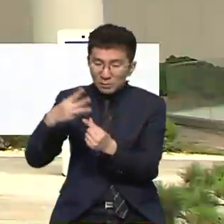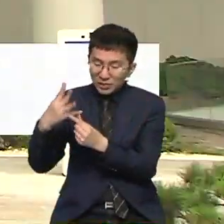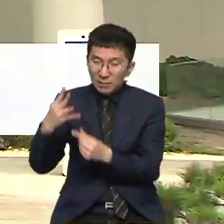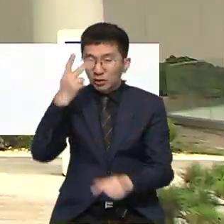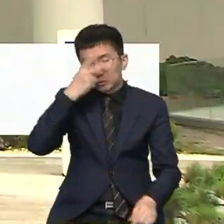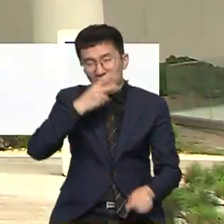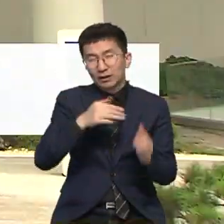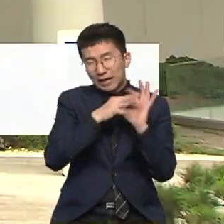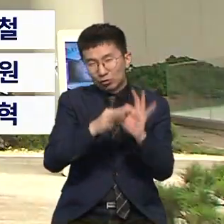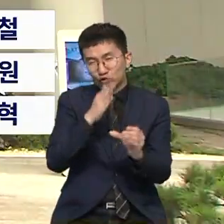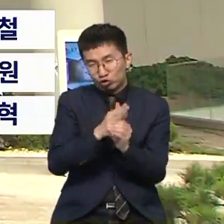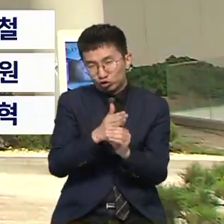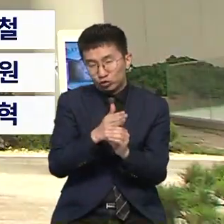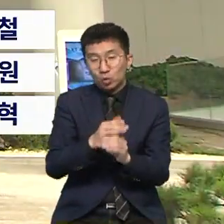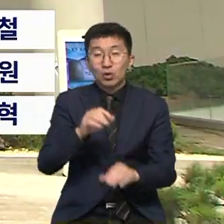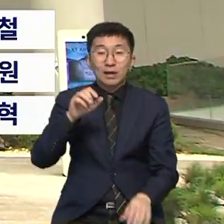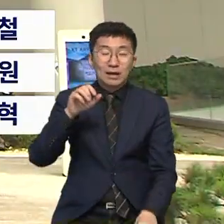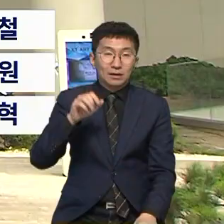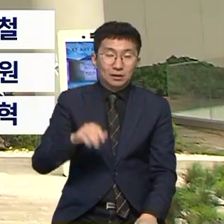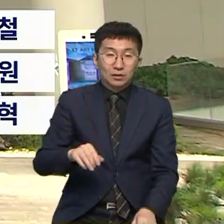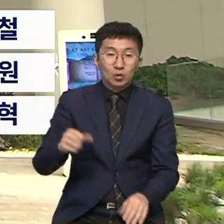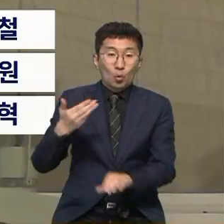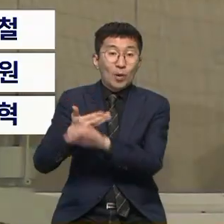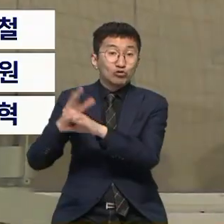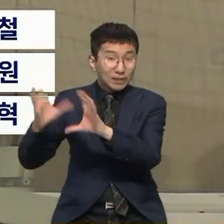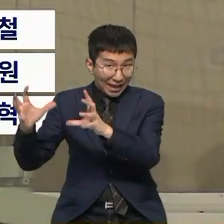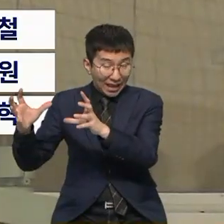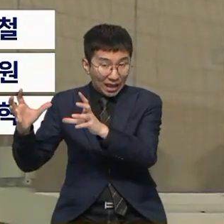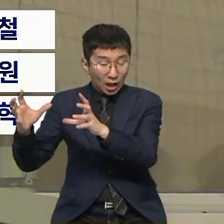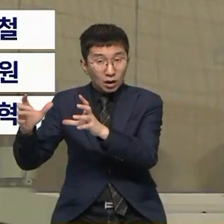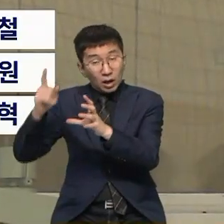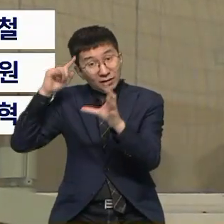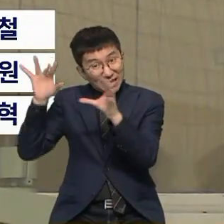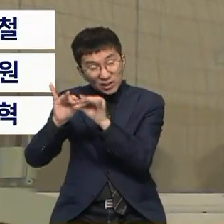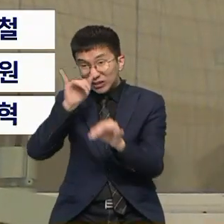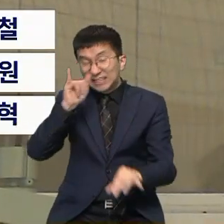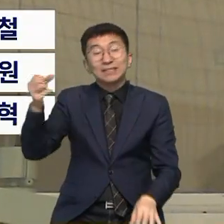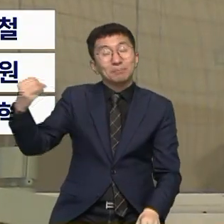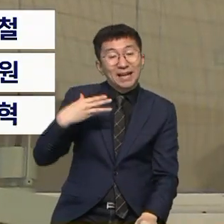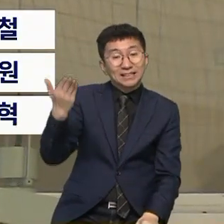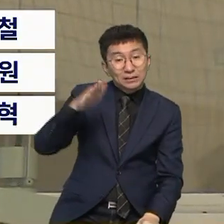특히 ISS 등 외국계 자문기관이 모두 찬성 의견을 냈는데도 민영화된 기업에 대한